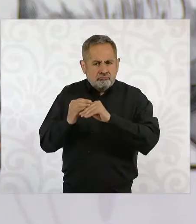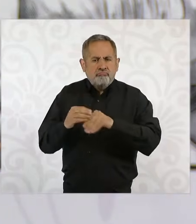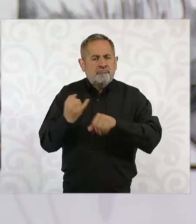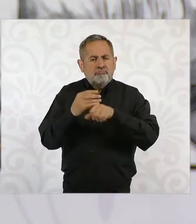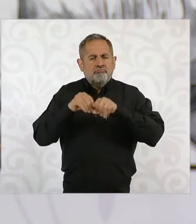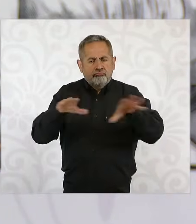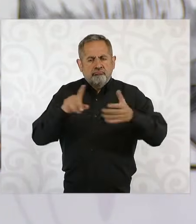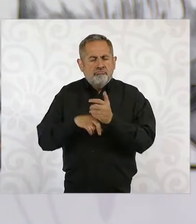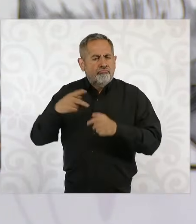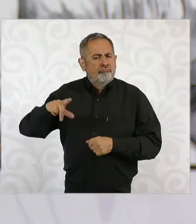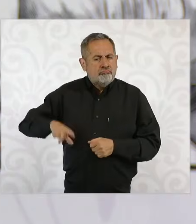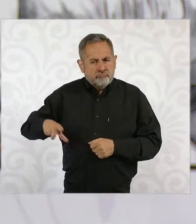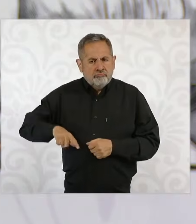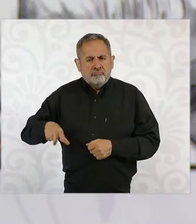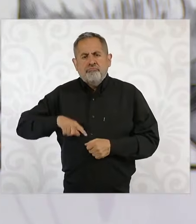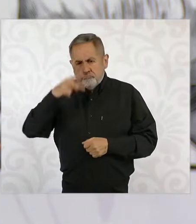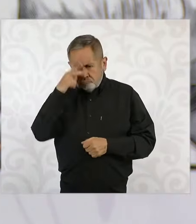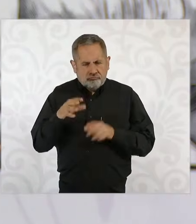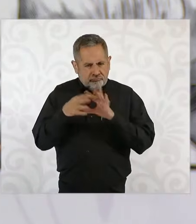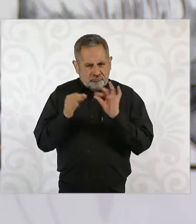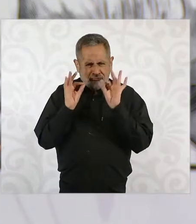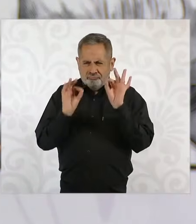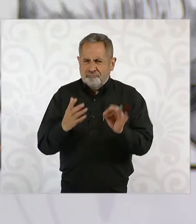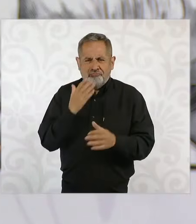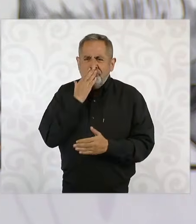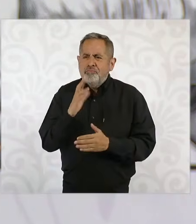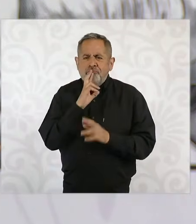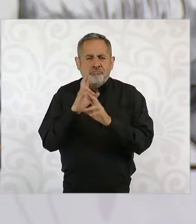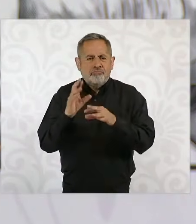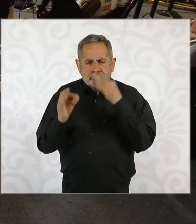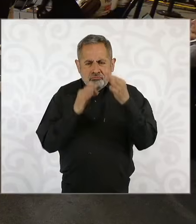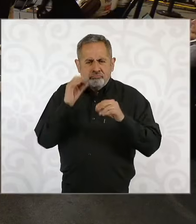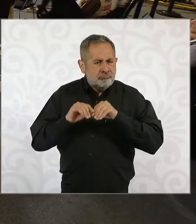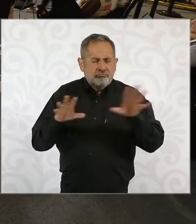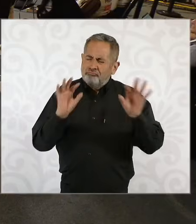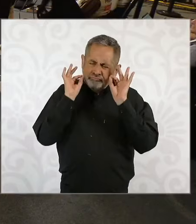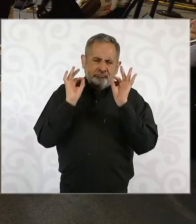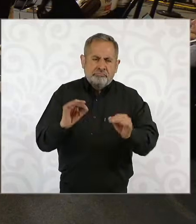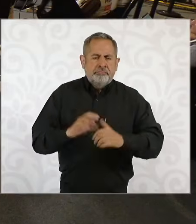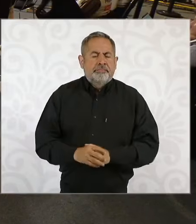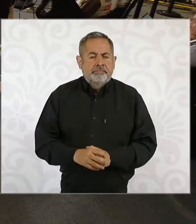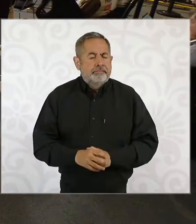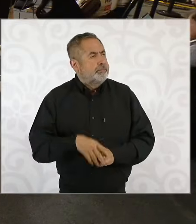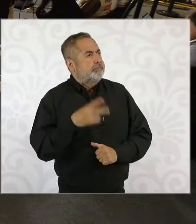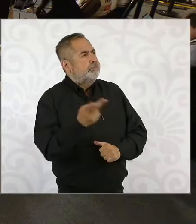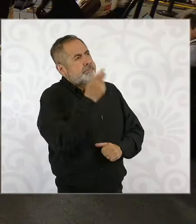su gobierno, el gobierno de México. Muy buenos resultados. Eh, secretaria, insisto, usted como